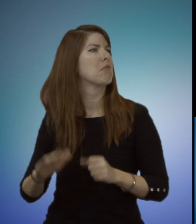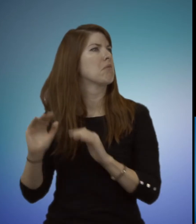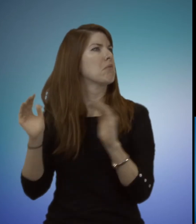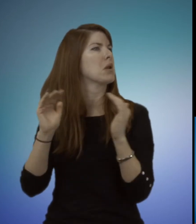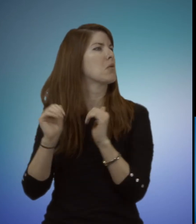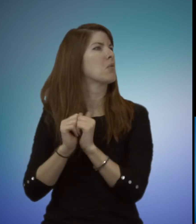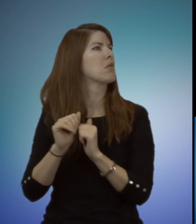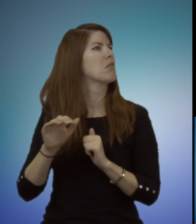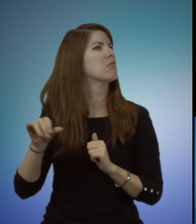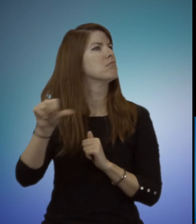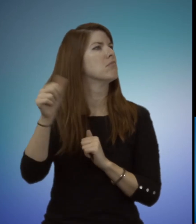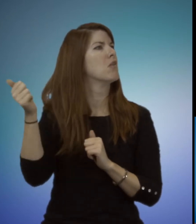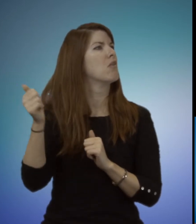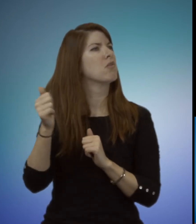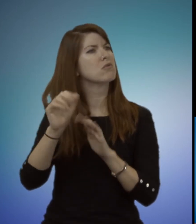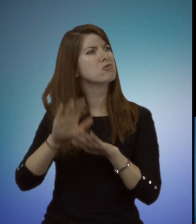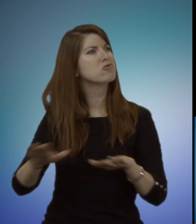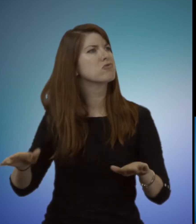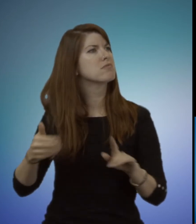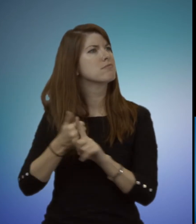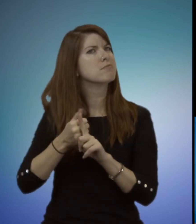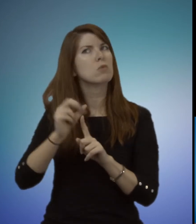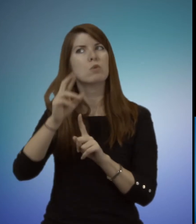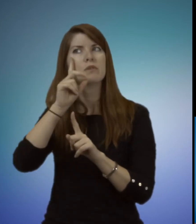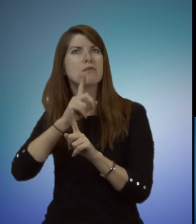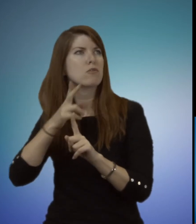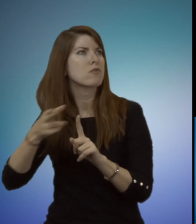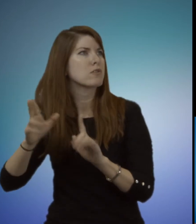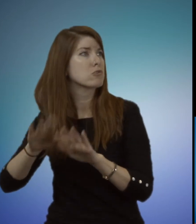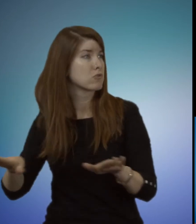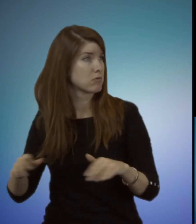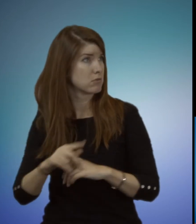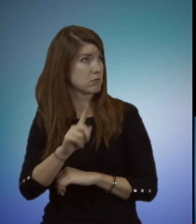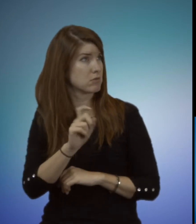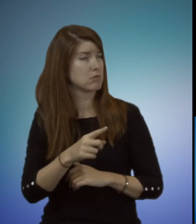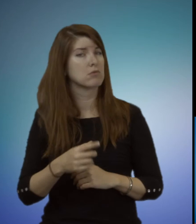relación a un grupo de niños, o en relación a un grupo de niños sordos y con problemas auditivos.